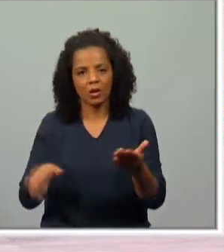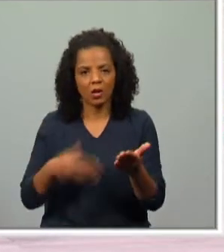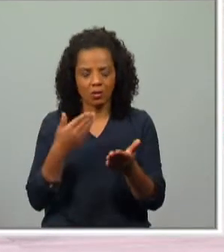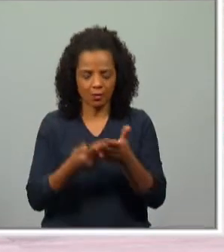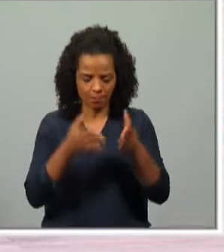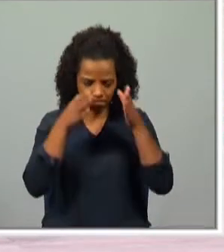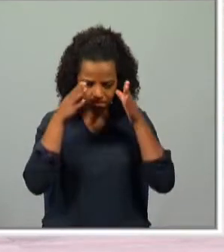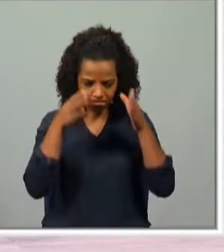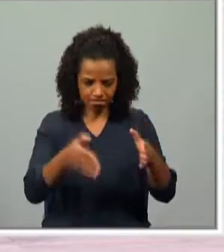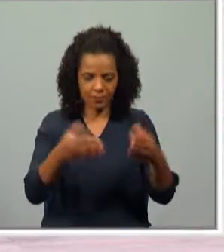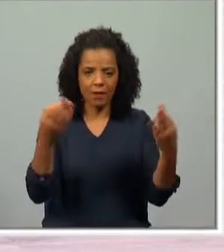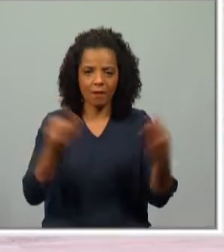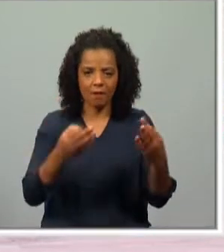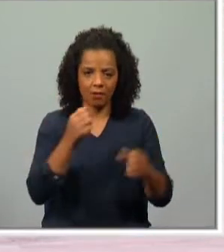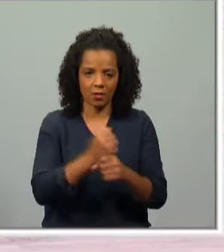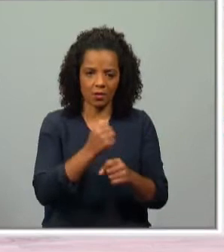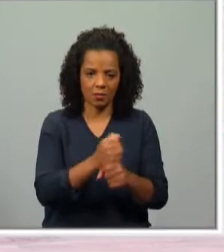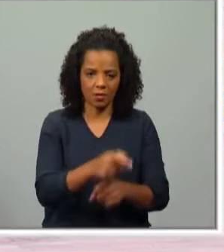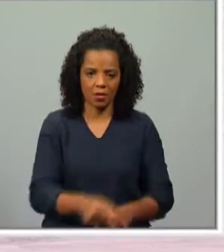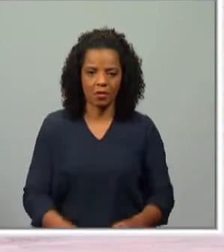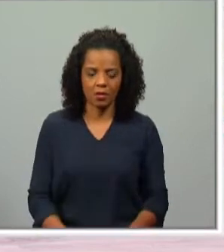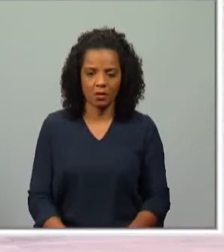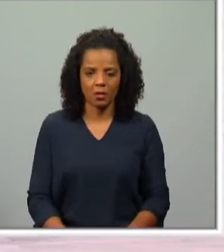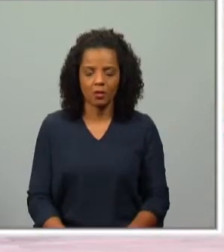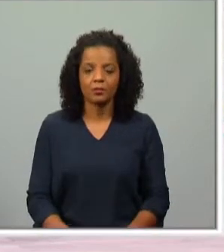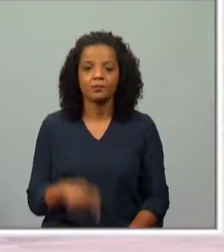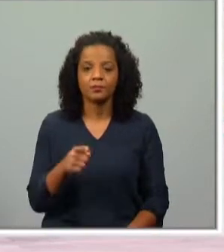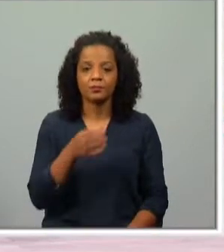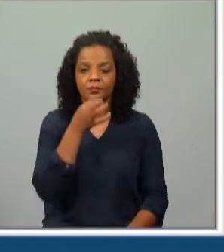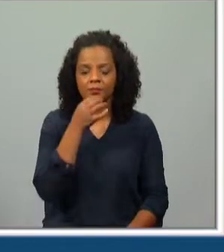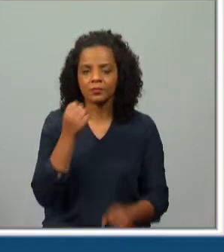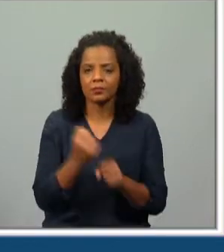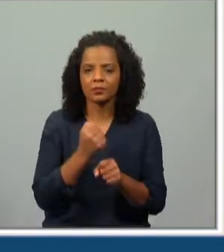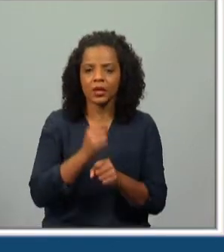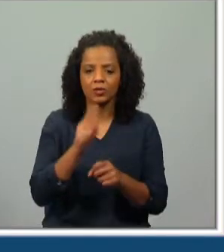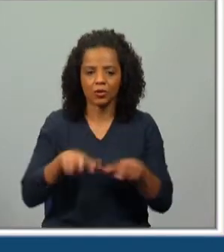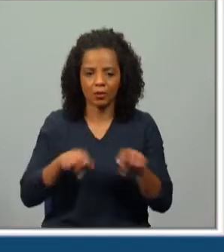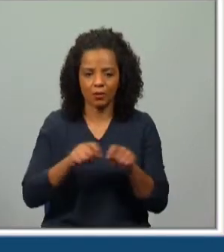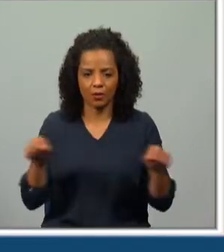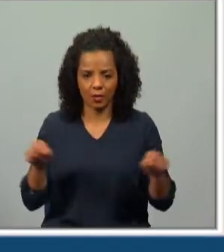disciplinado e entrega aquela tarefa que obras são referidas no vídeo são estas o 紀律嚴明並交付的任務視頻中提到的作品是這些